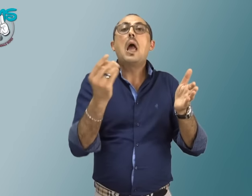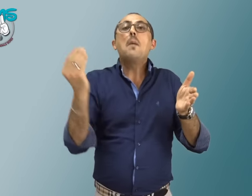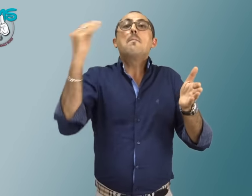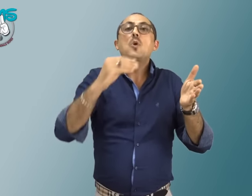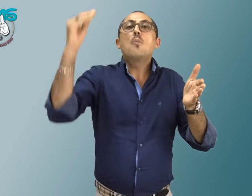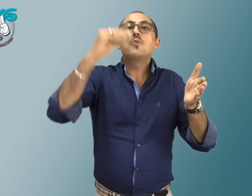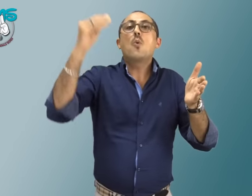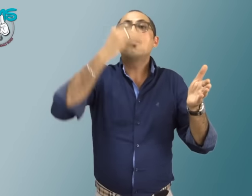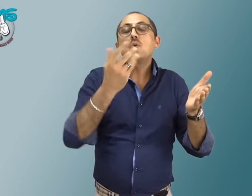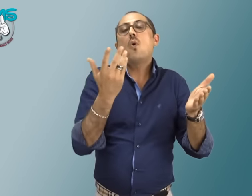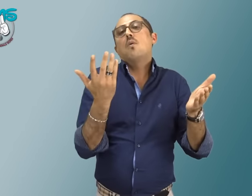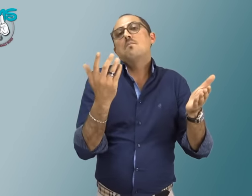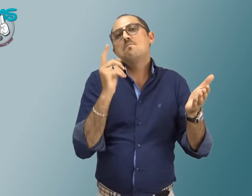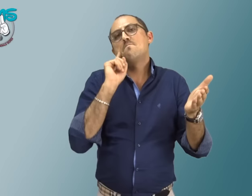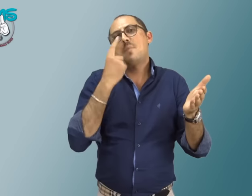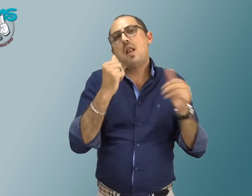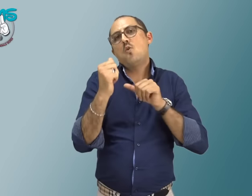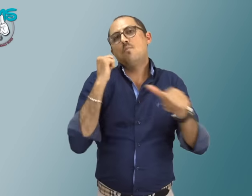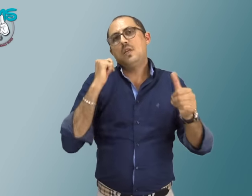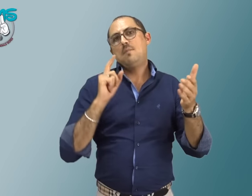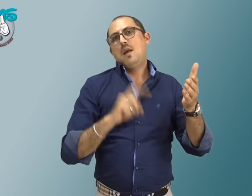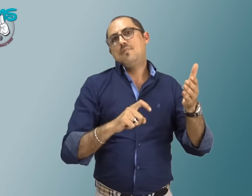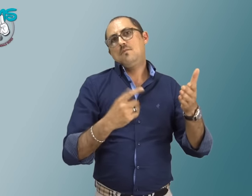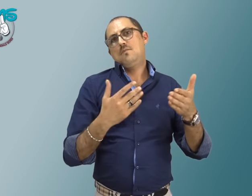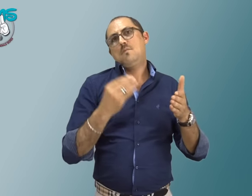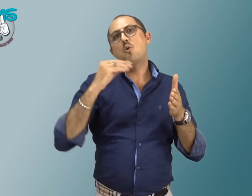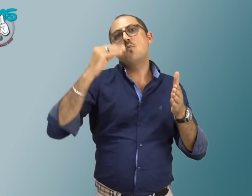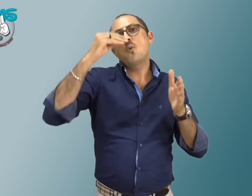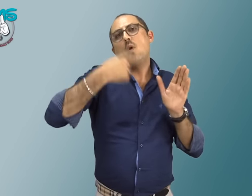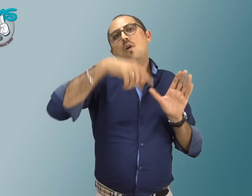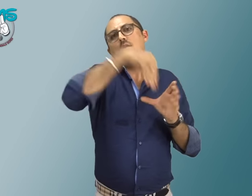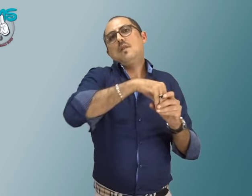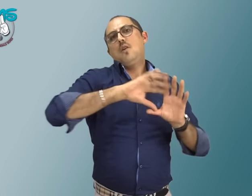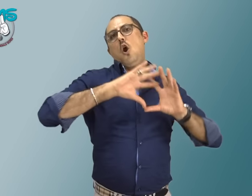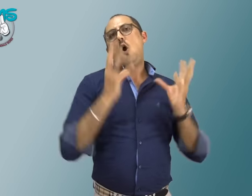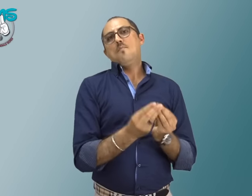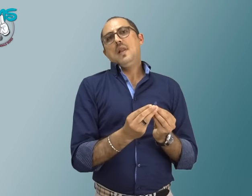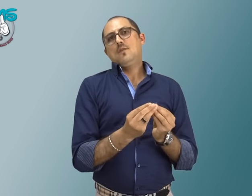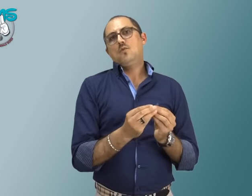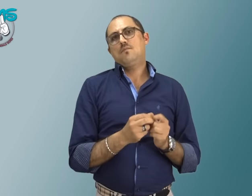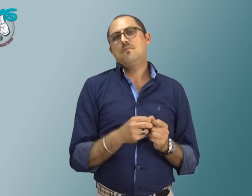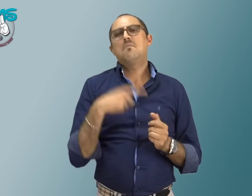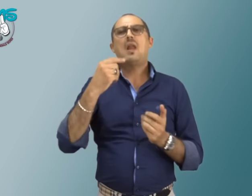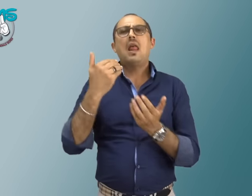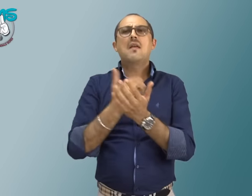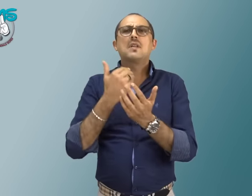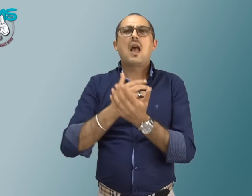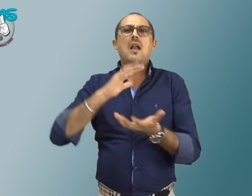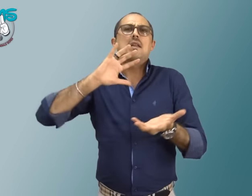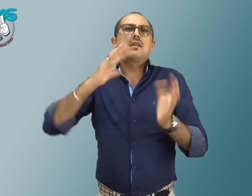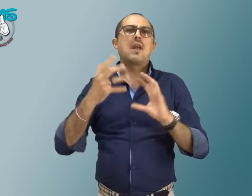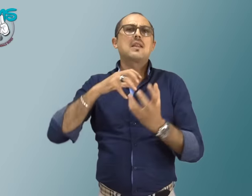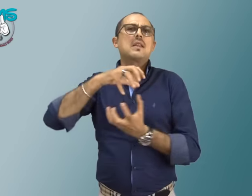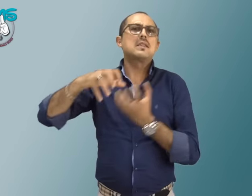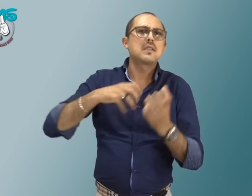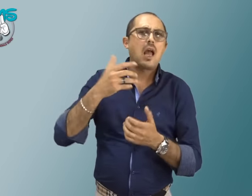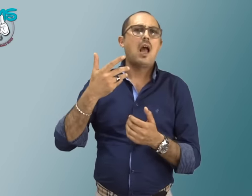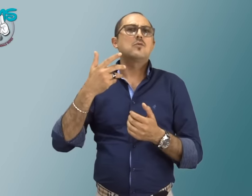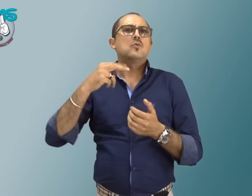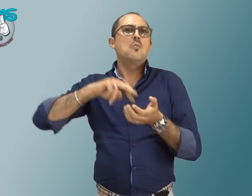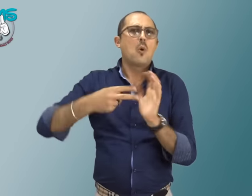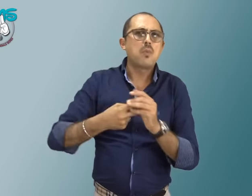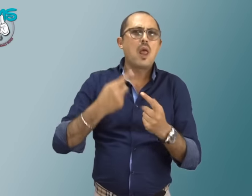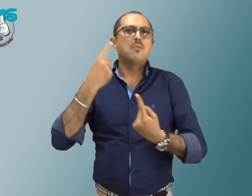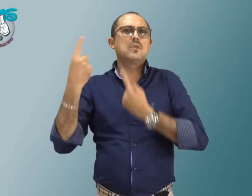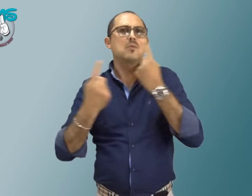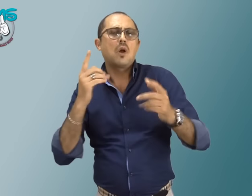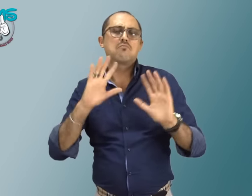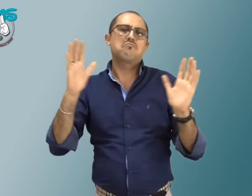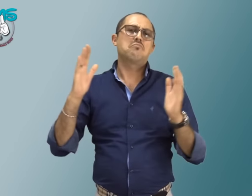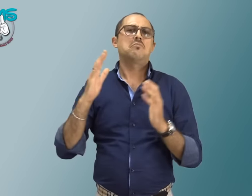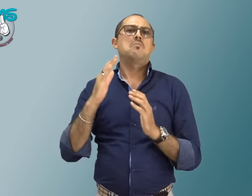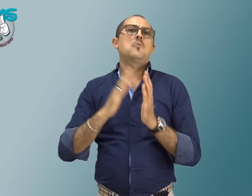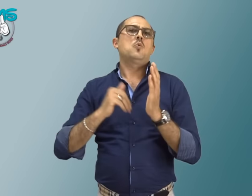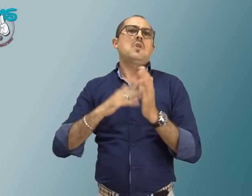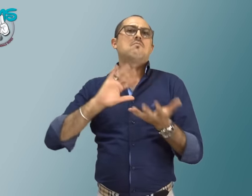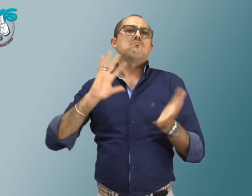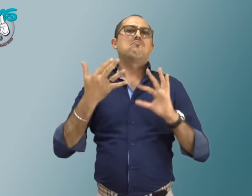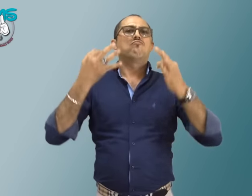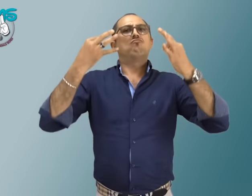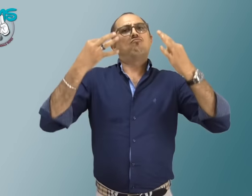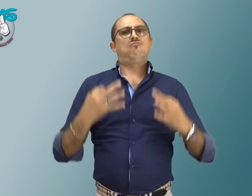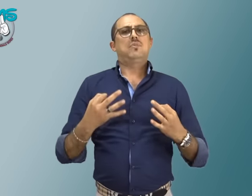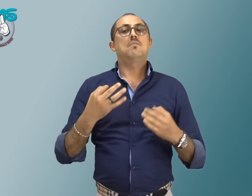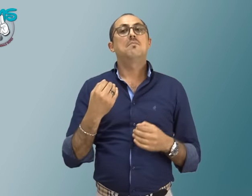se vengono aggiunti altri senza cliccare sulla pagina, per me meglio farli per prudenza evitando disagi all'organizzazione.